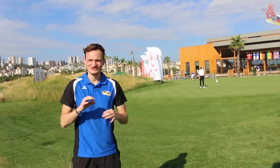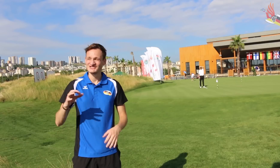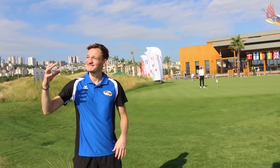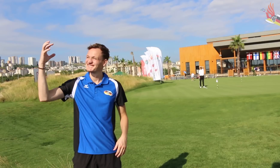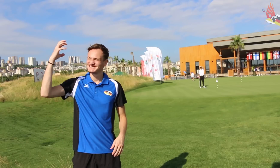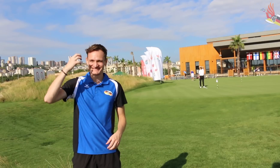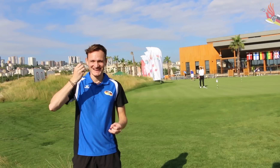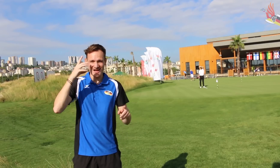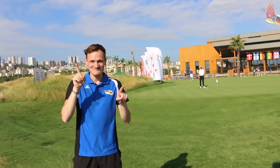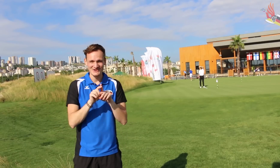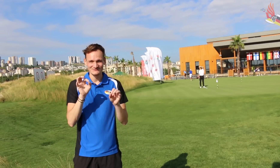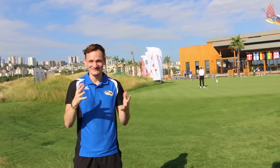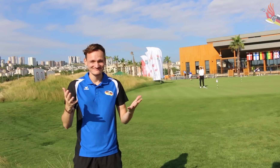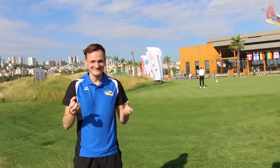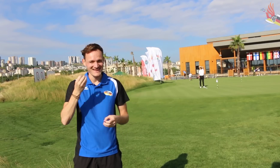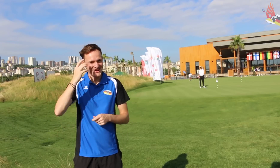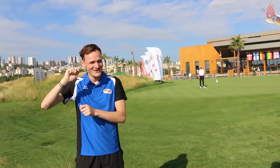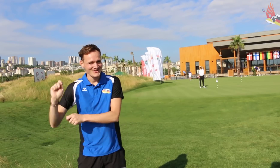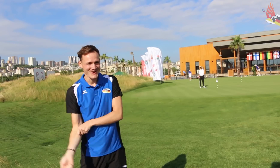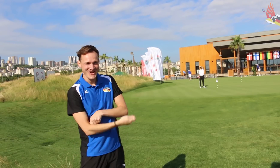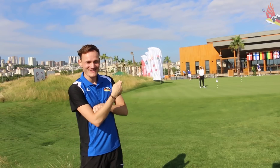Heute ist so schönes Wetter und was könnte man besseres tun als golfen.